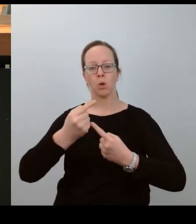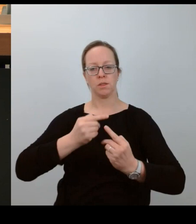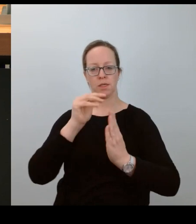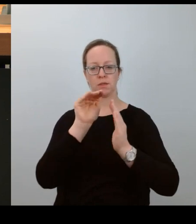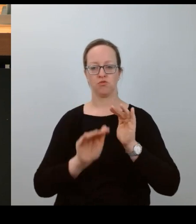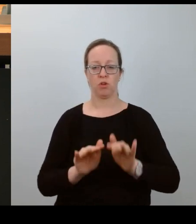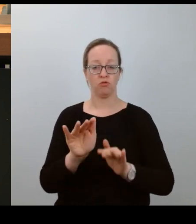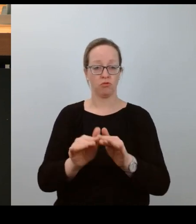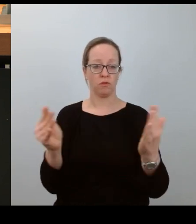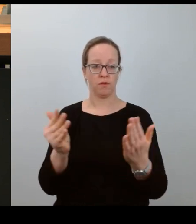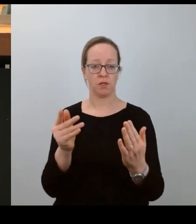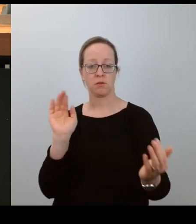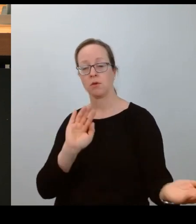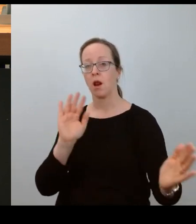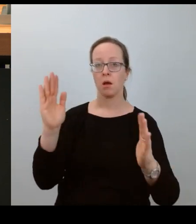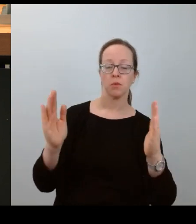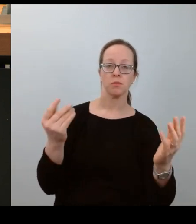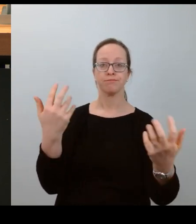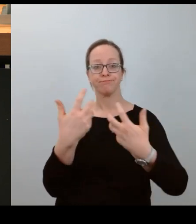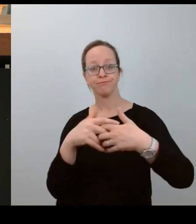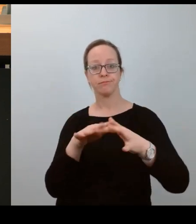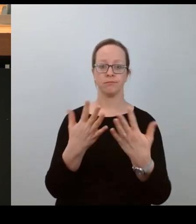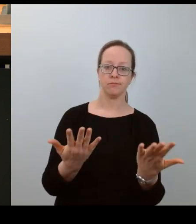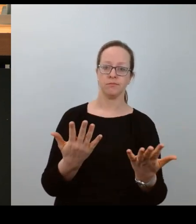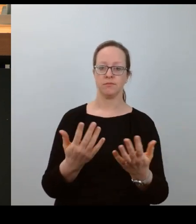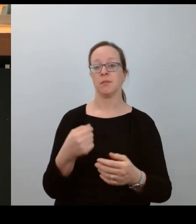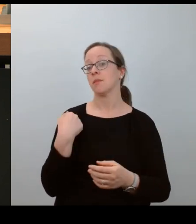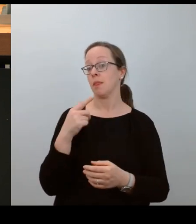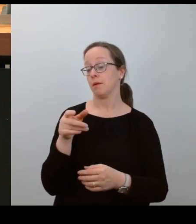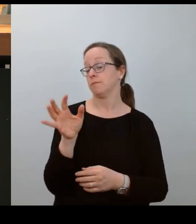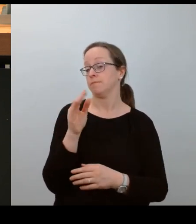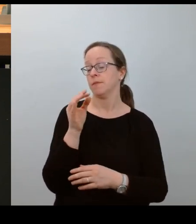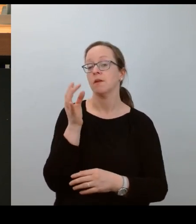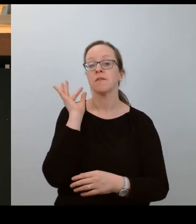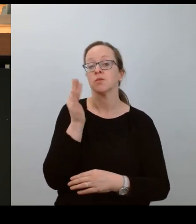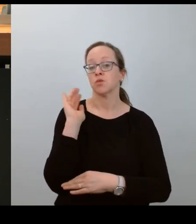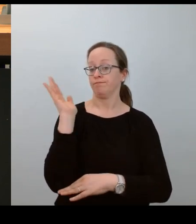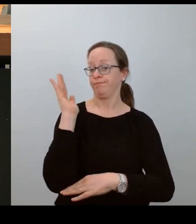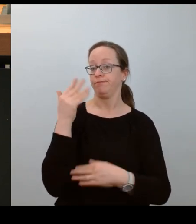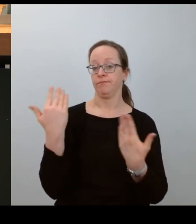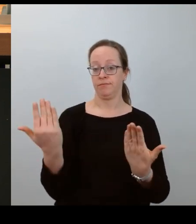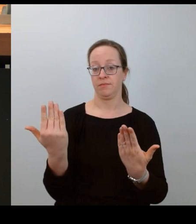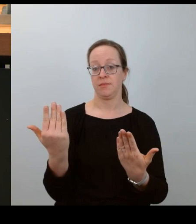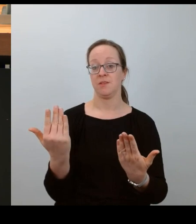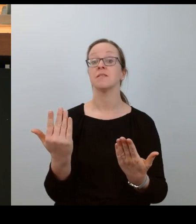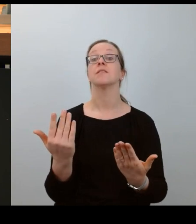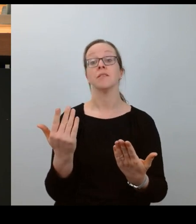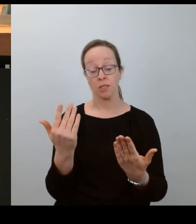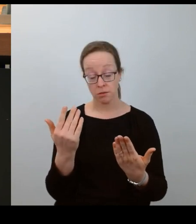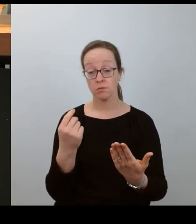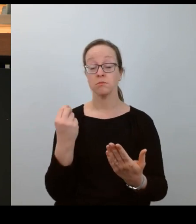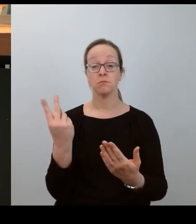dieser arbeitsreichen Abstimmungsgespräche nach wie vor völlig unklare Abläufe. Schon verabredete Abläufe